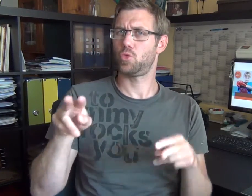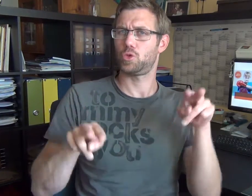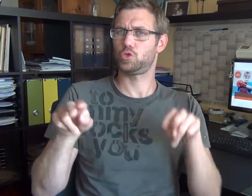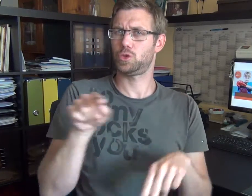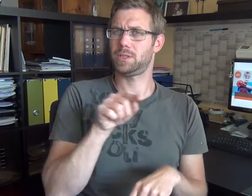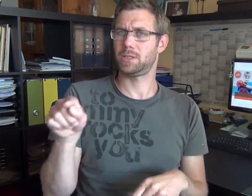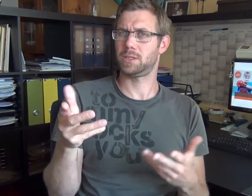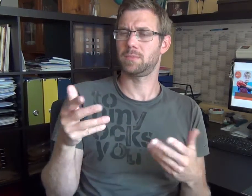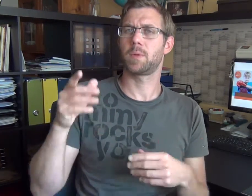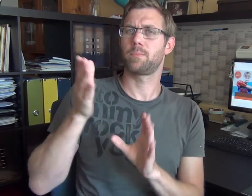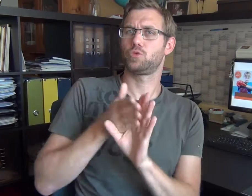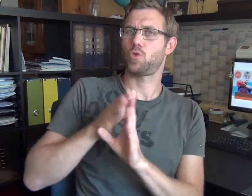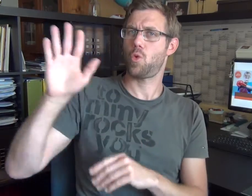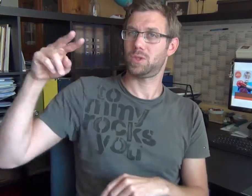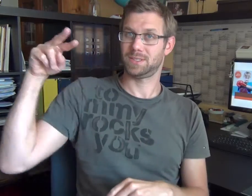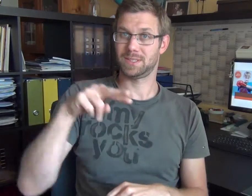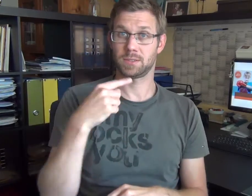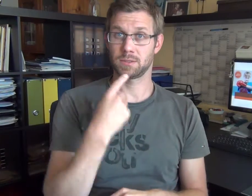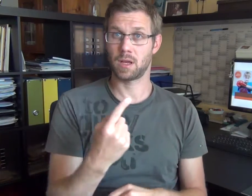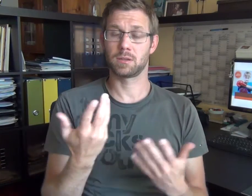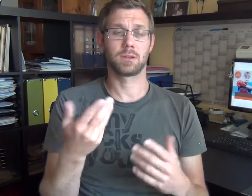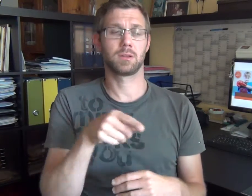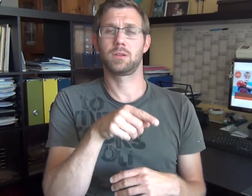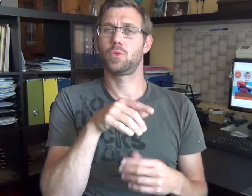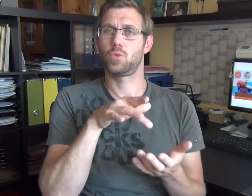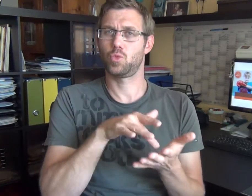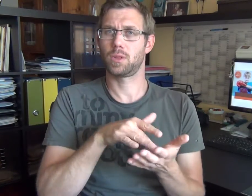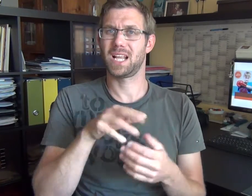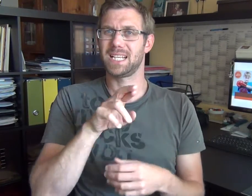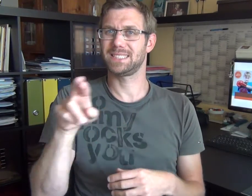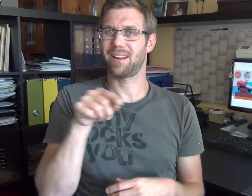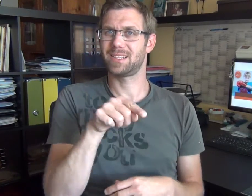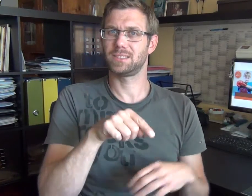Warum gibt es diesen Unterschied? Laut Psychologen liegt das an der Resilienz.